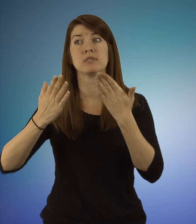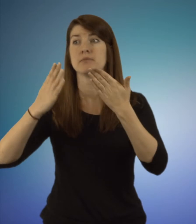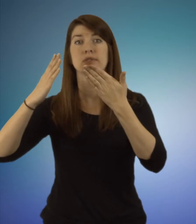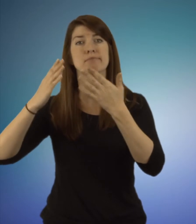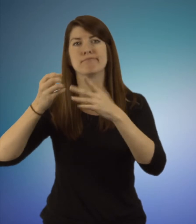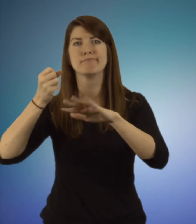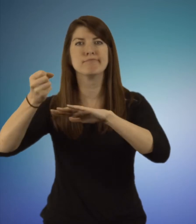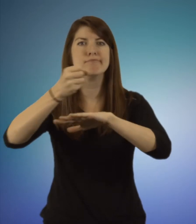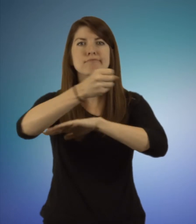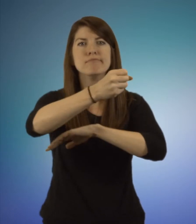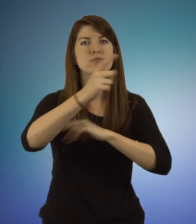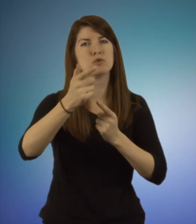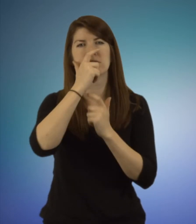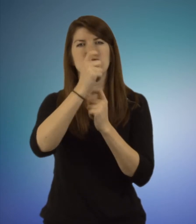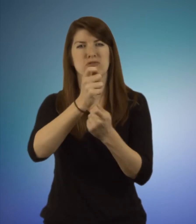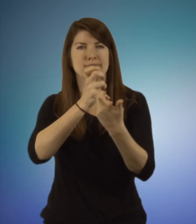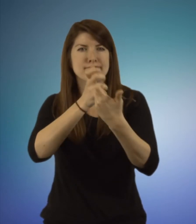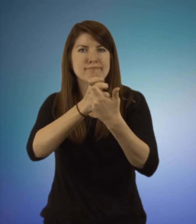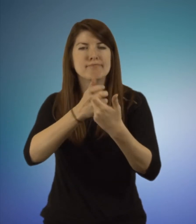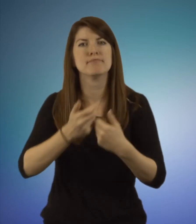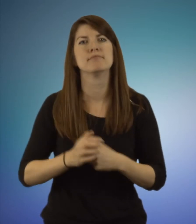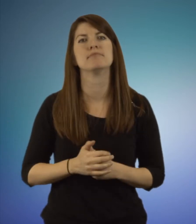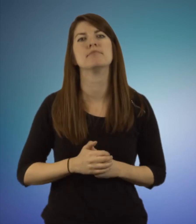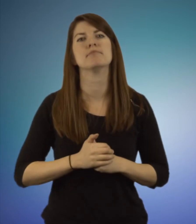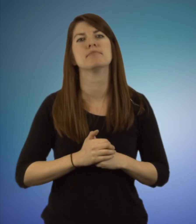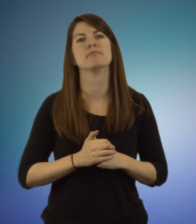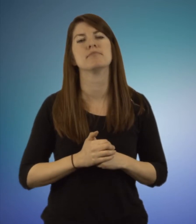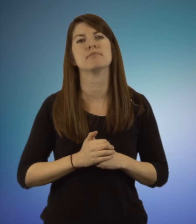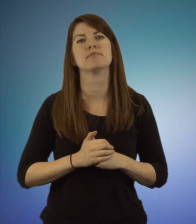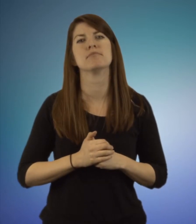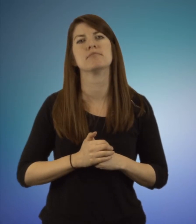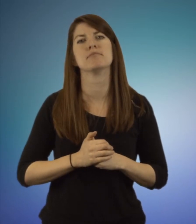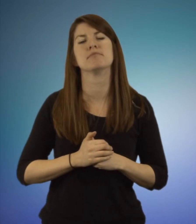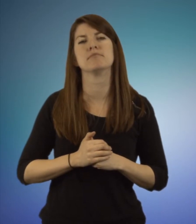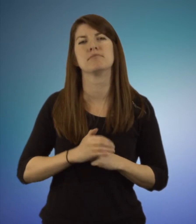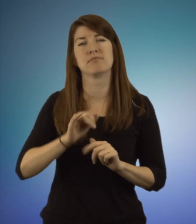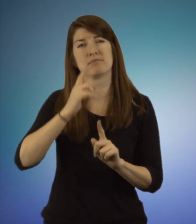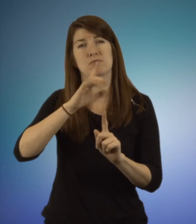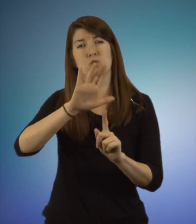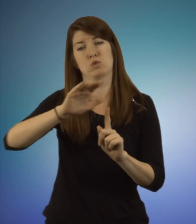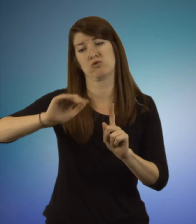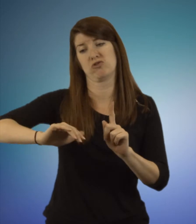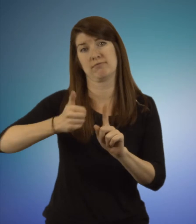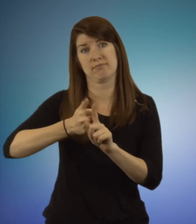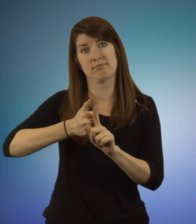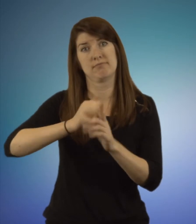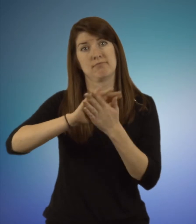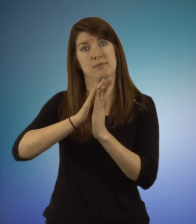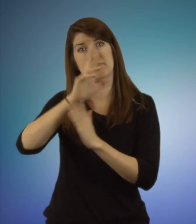para un niño que cumplirá 3 años con una discapacidad, y poder identificar cualquier